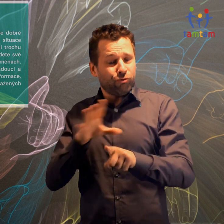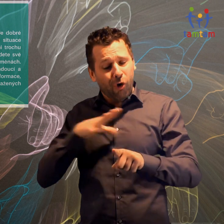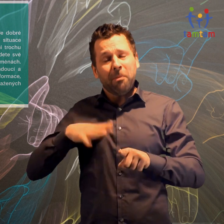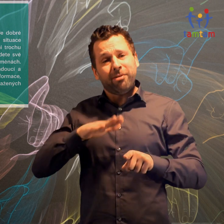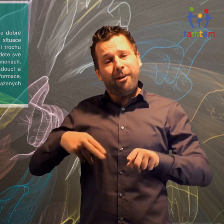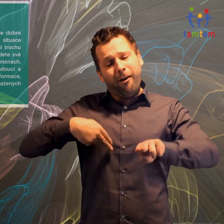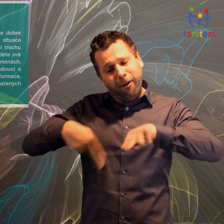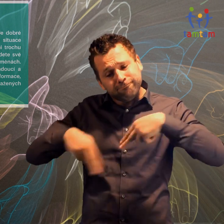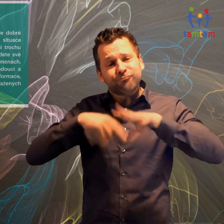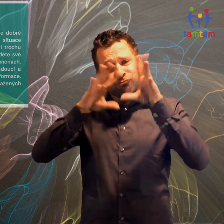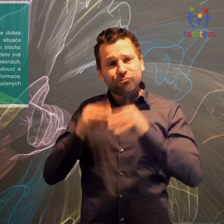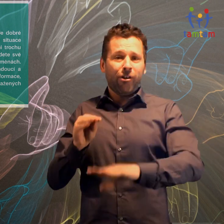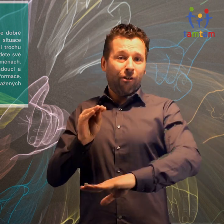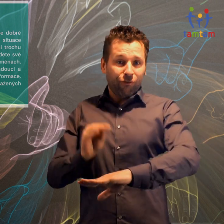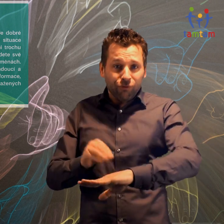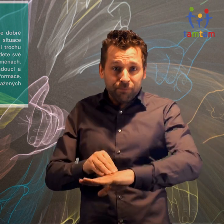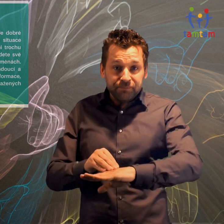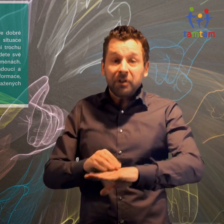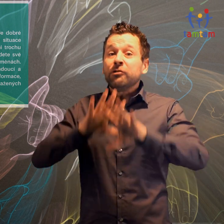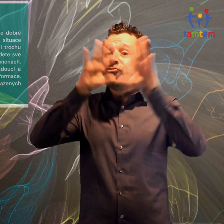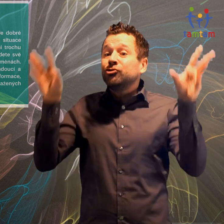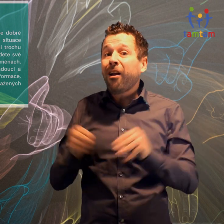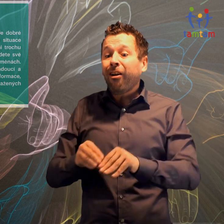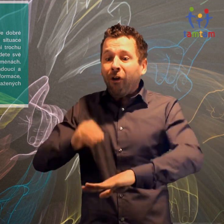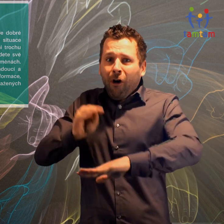Říkejte dětem pouze pravdivé informace.